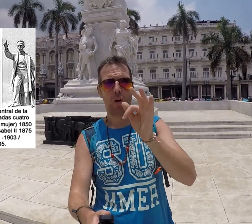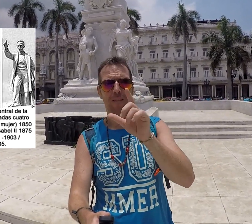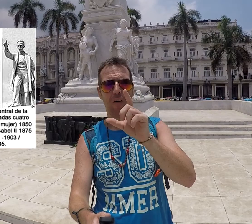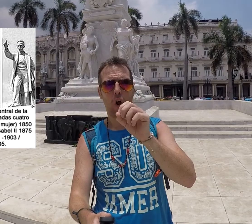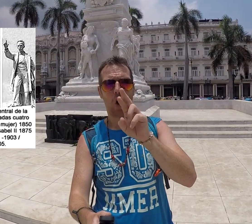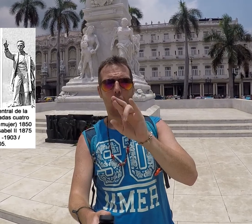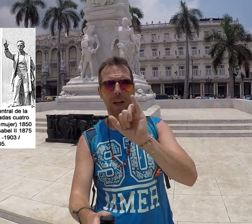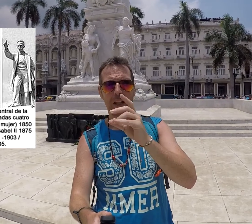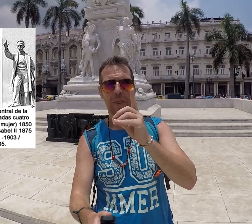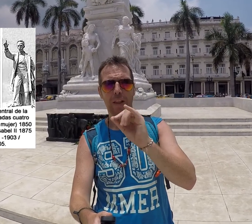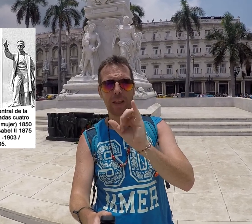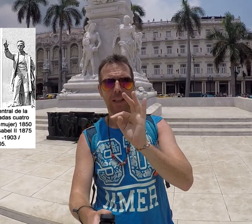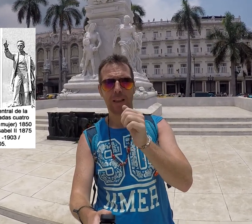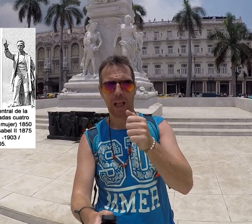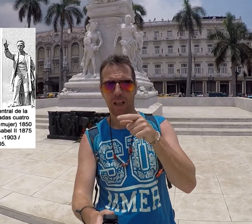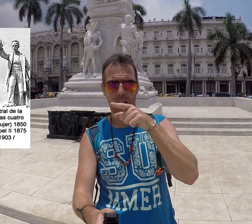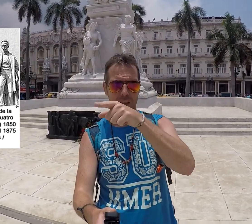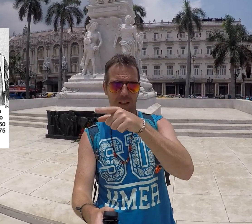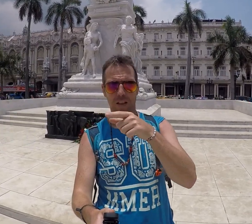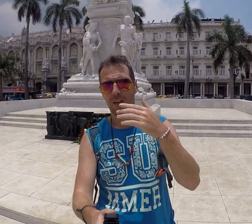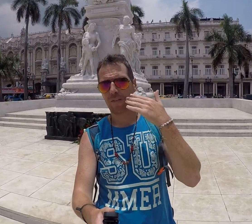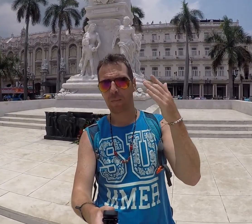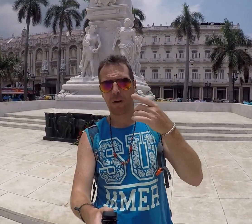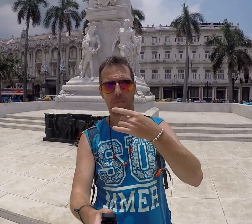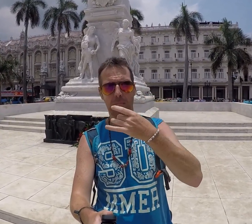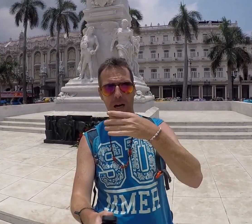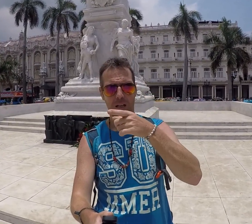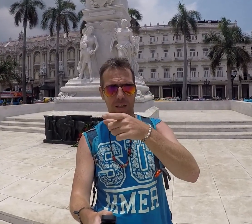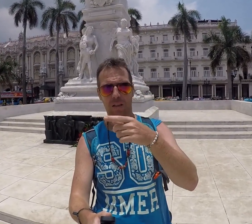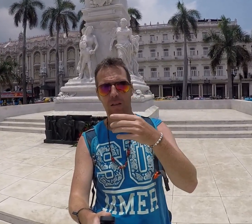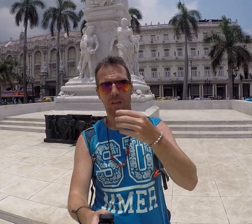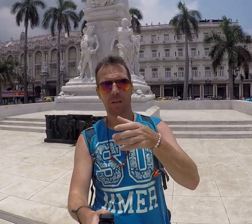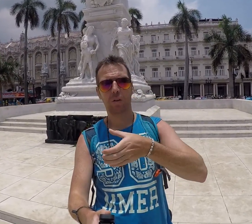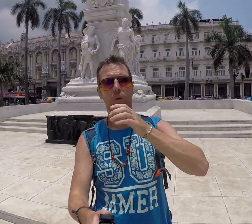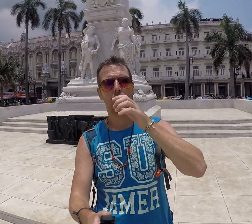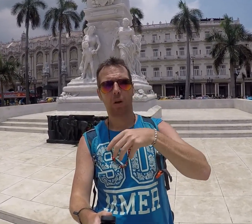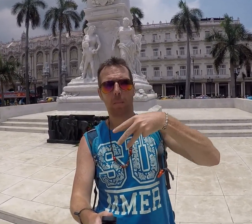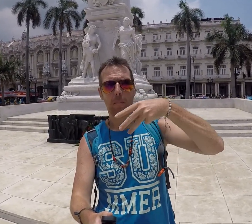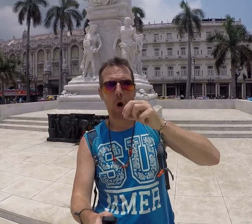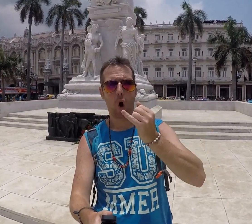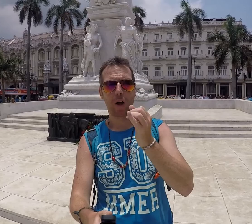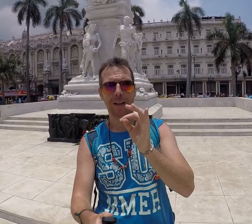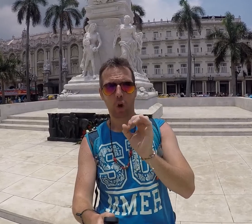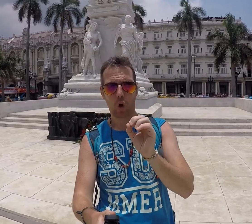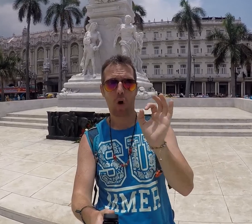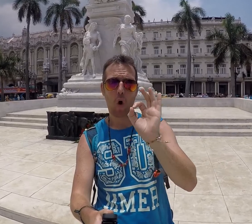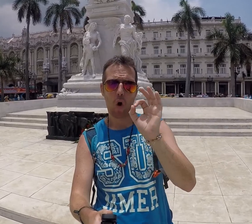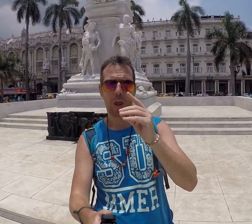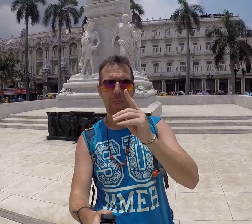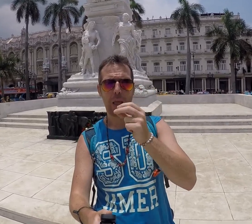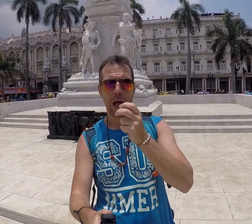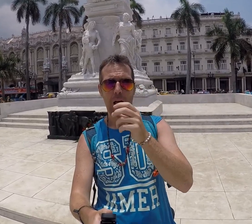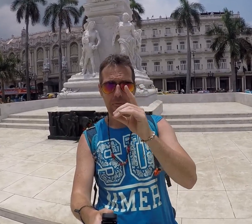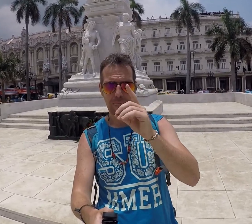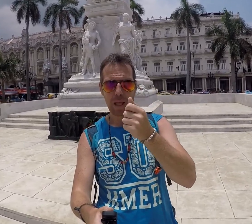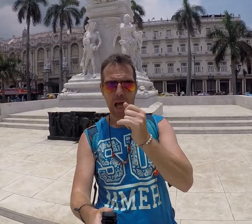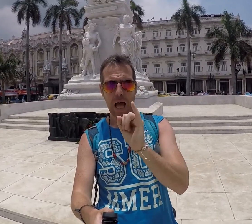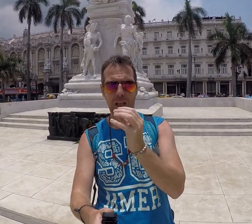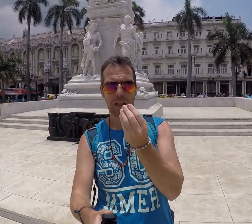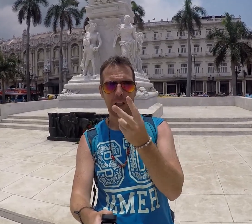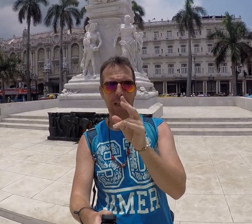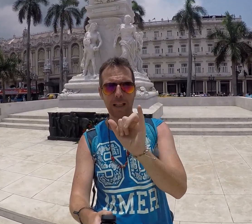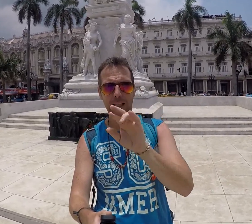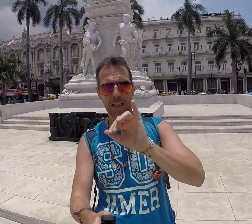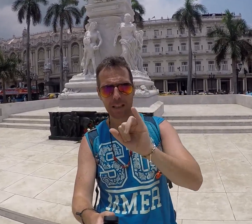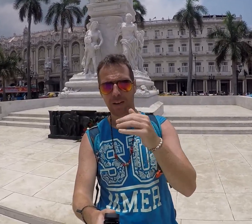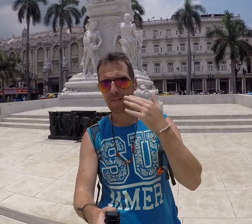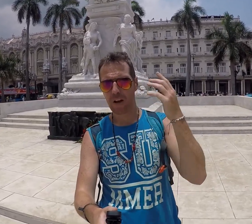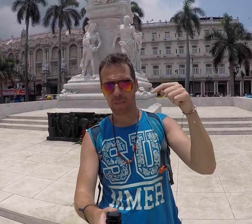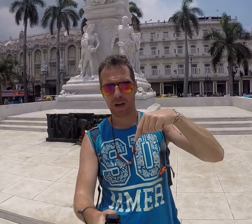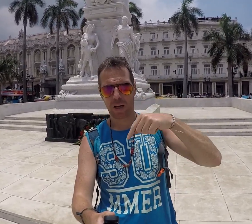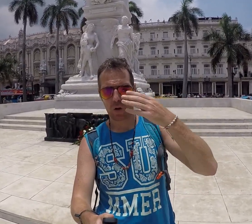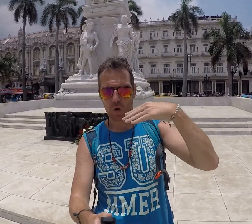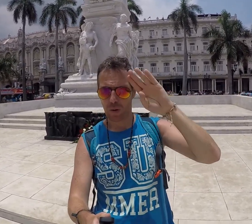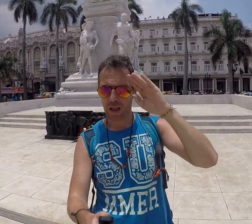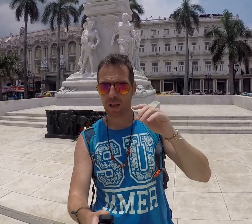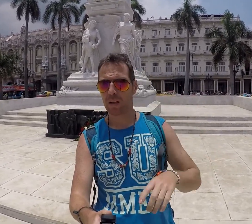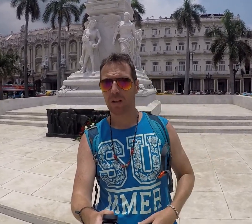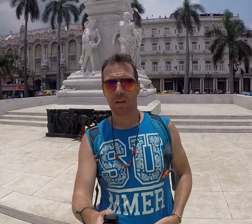Ahí está la famosa Floridita donde están los mojitos y el daiquiri